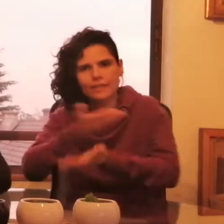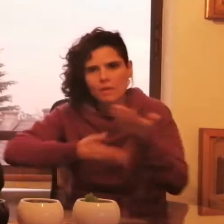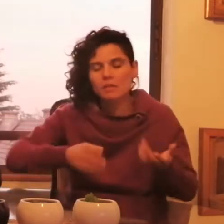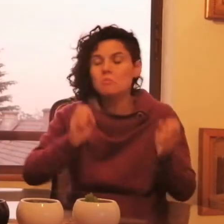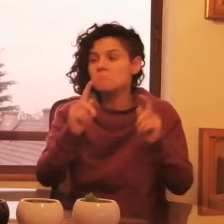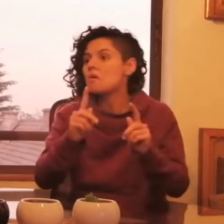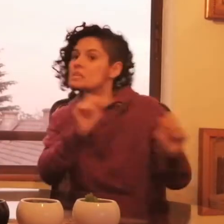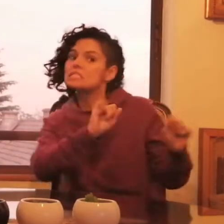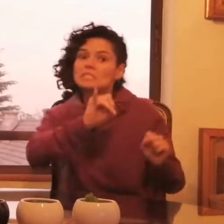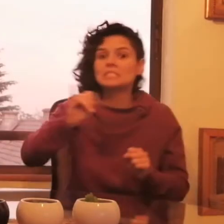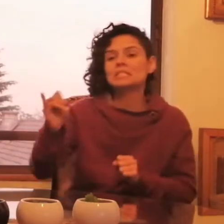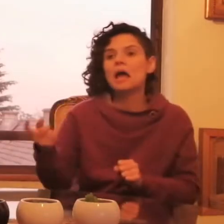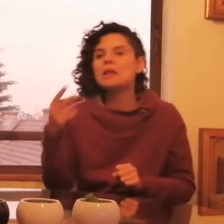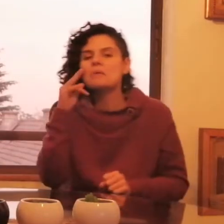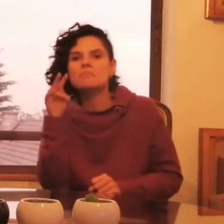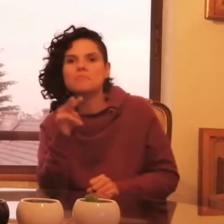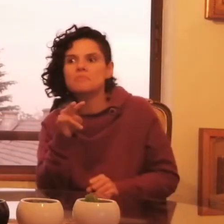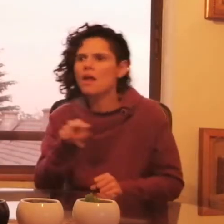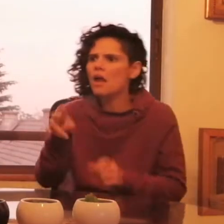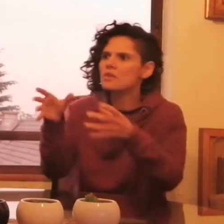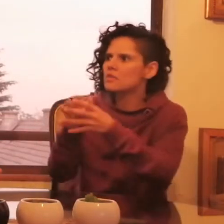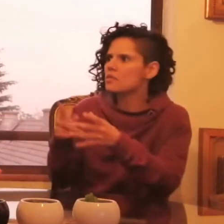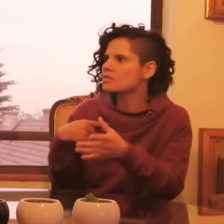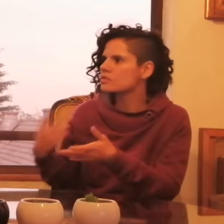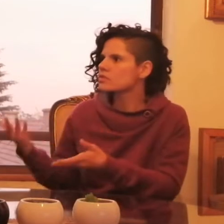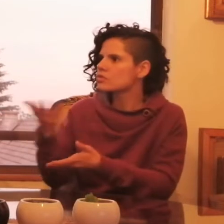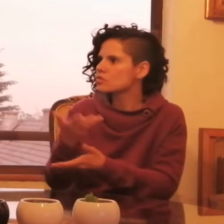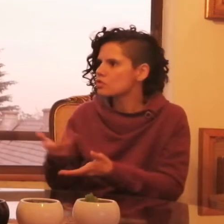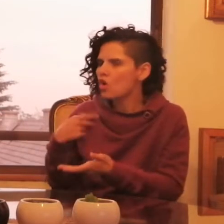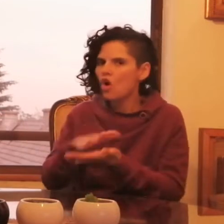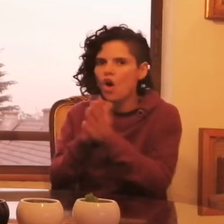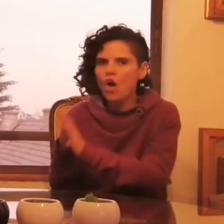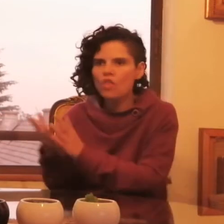mirando para el lado al grupo onda vamos todos y me dice no po tú no más